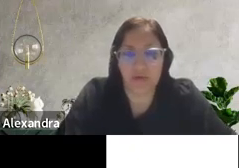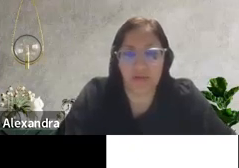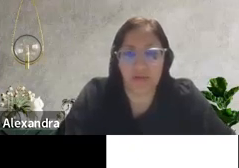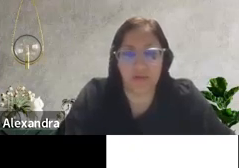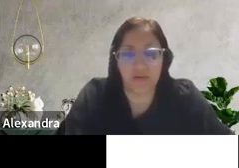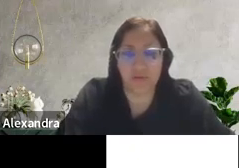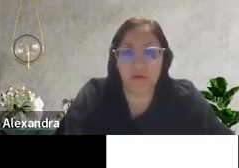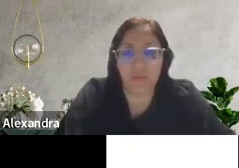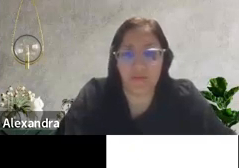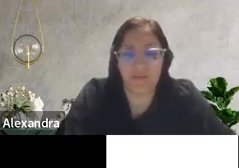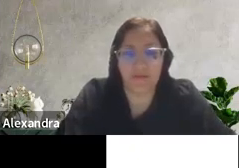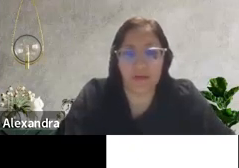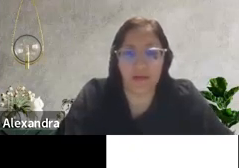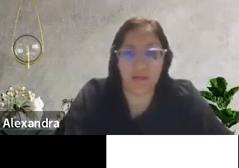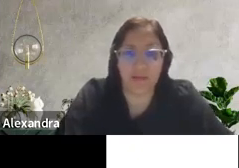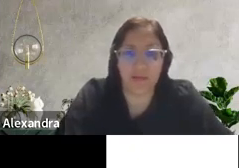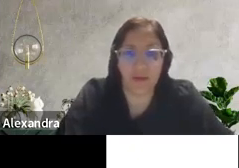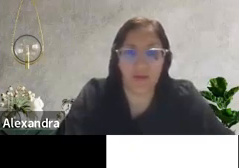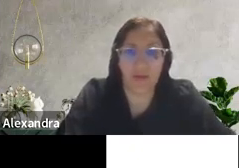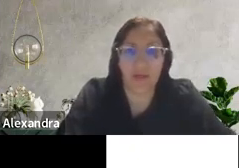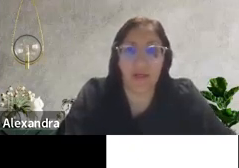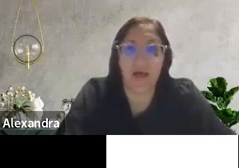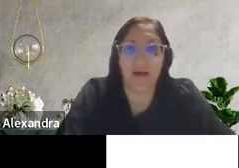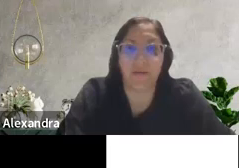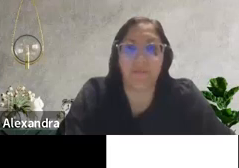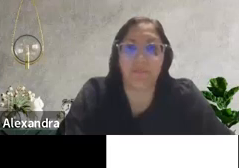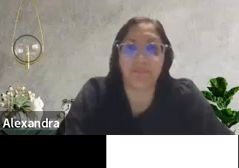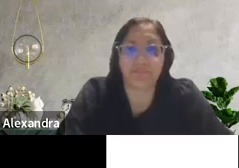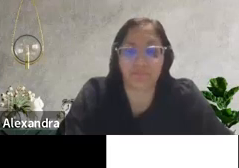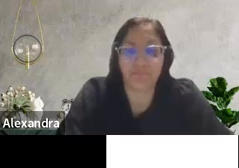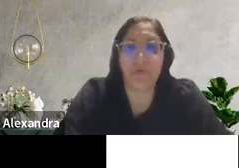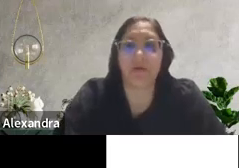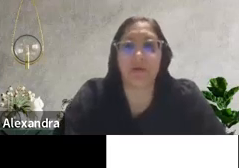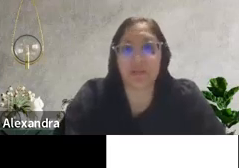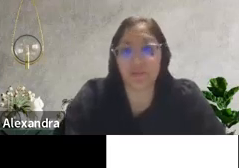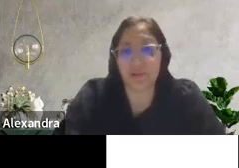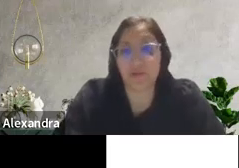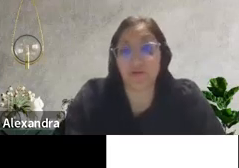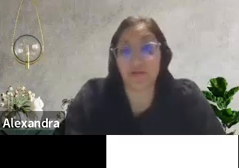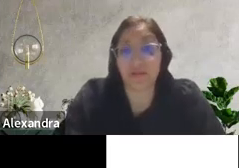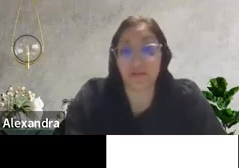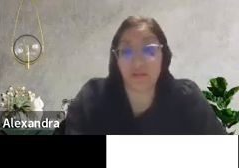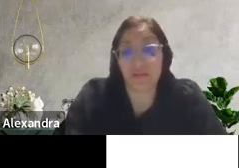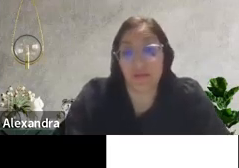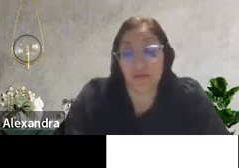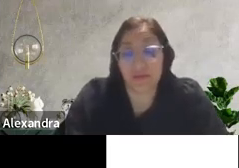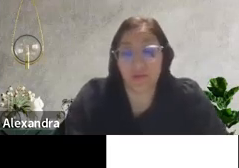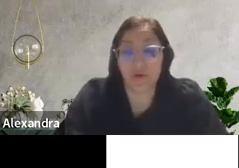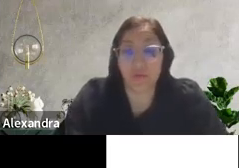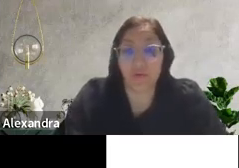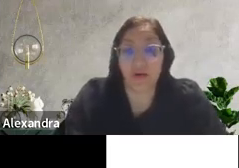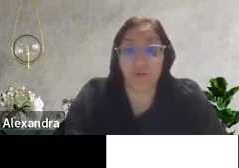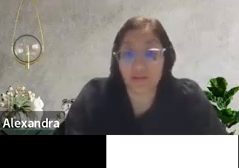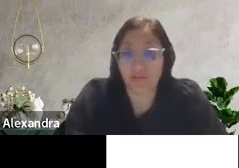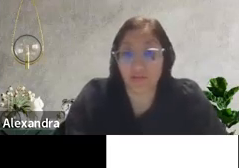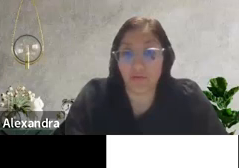Por el mismo motivo del resplandor y hay existen varios filtros, Como menciona mira también el filtro amarillo.